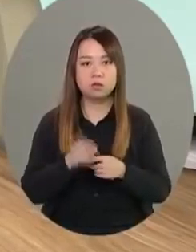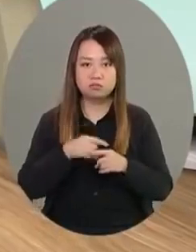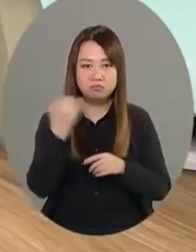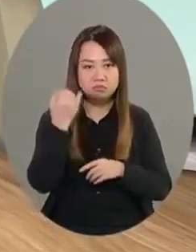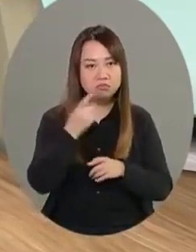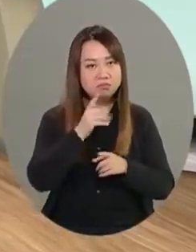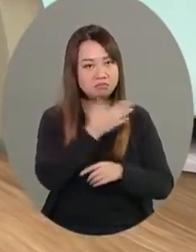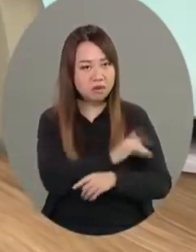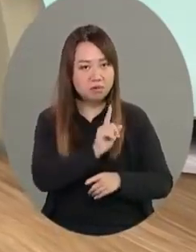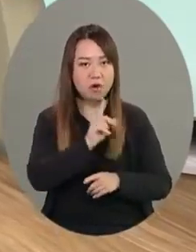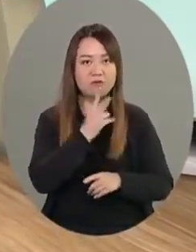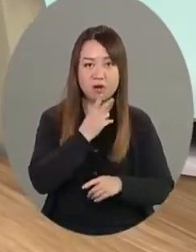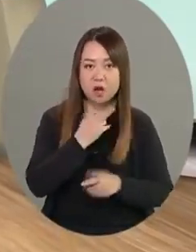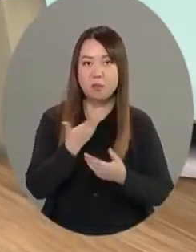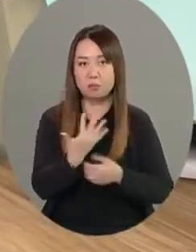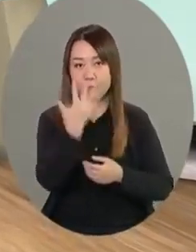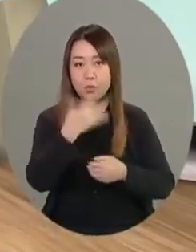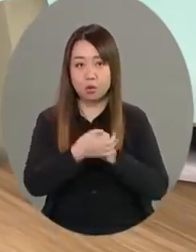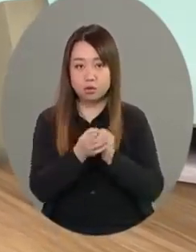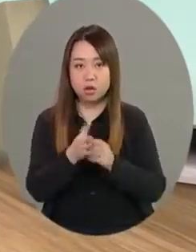五位国际专家在获委任三个月来